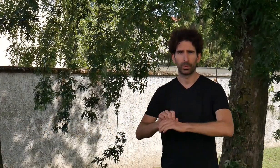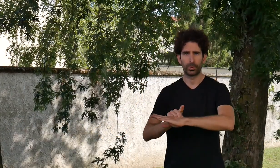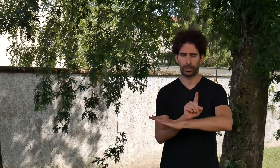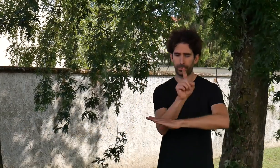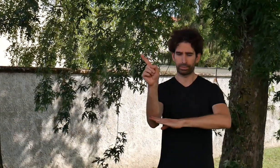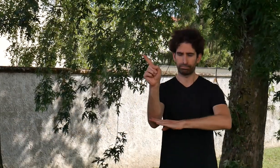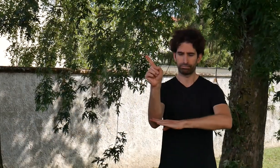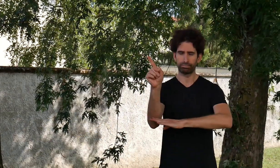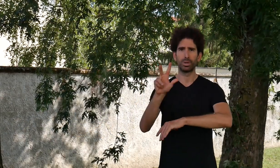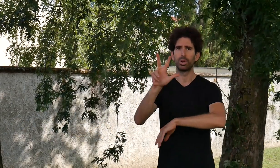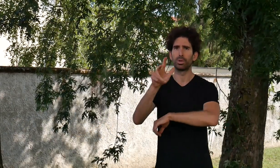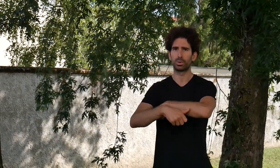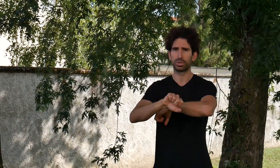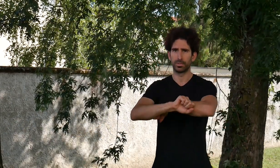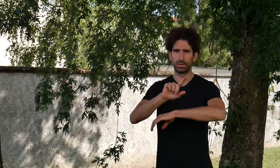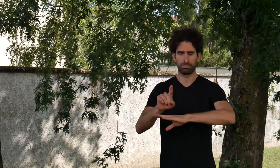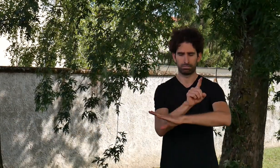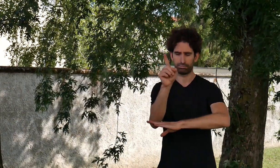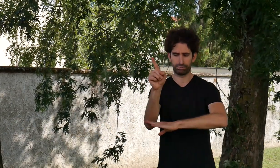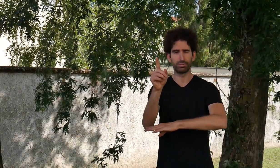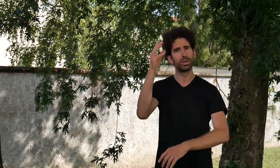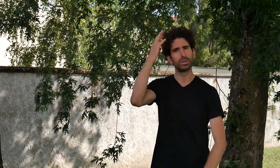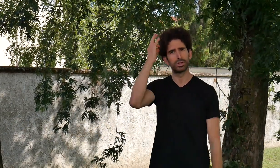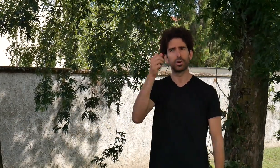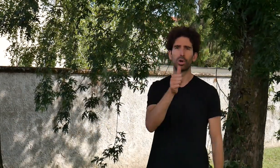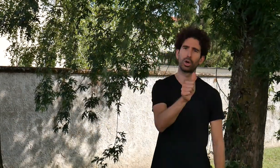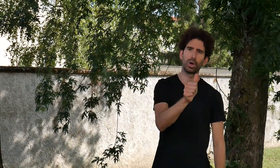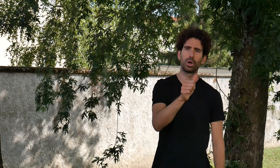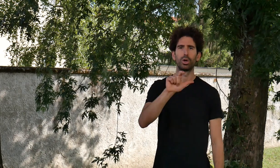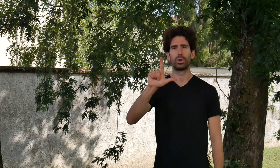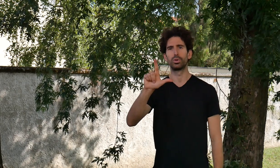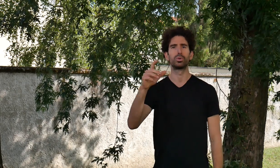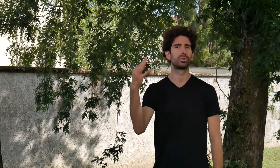Le poil ne pousse pas. Cette phase dure 3 semaines et concerne 1 à 2% des cheveux.